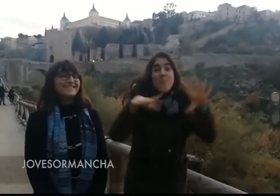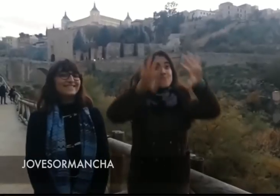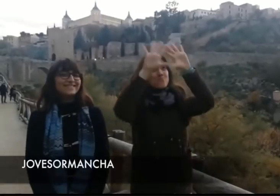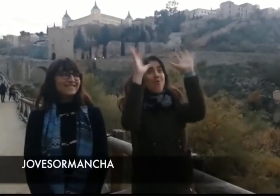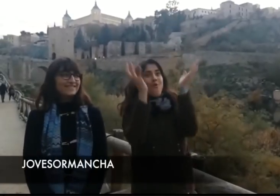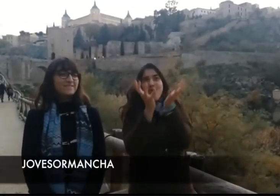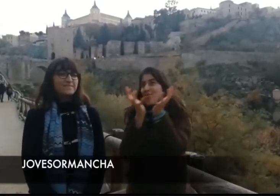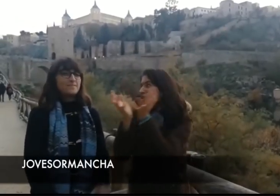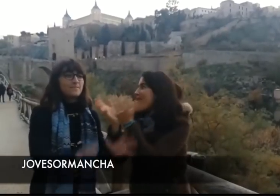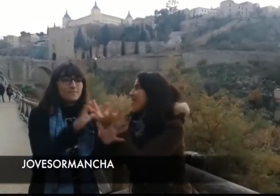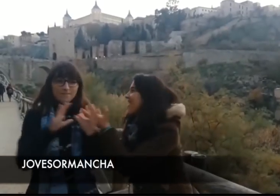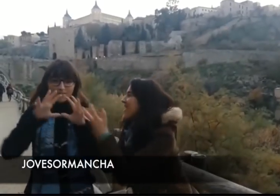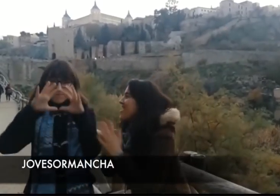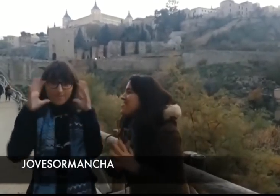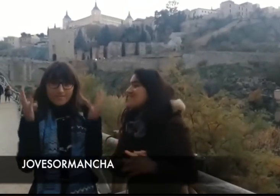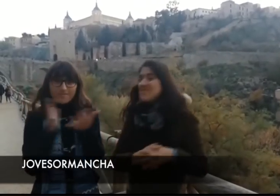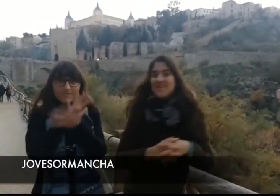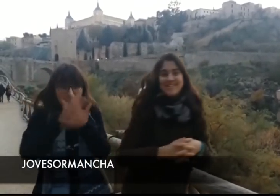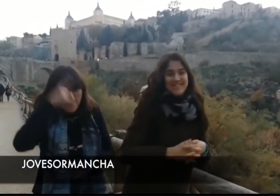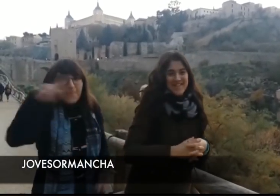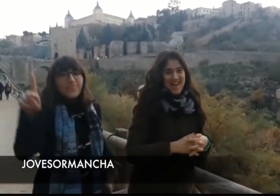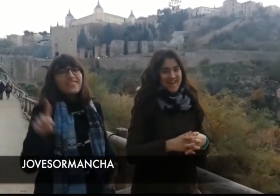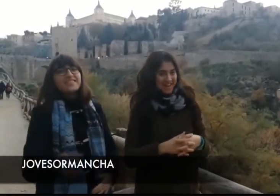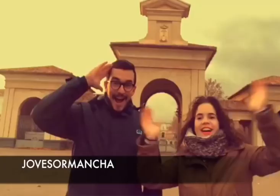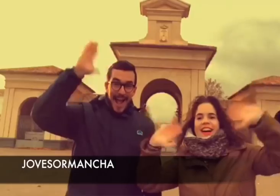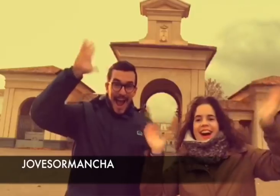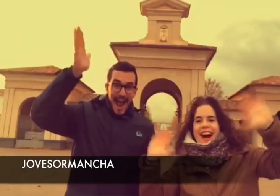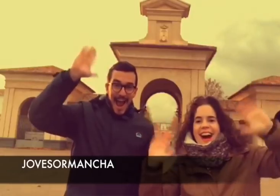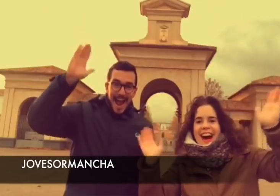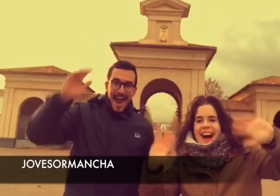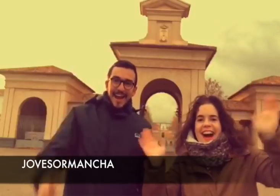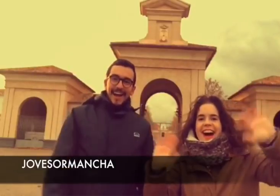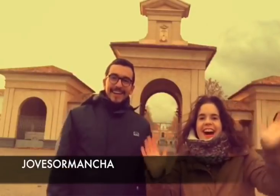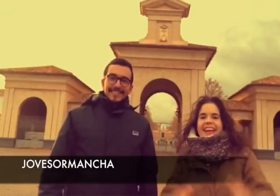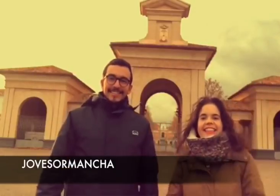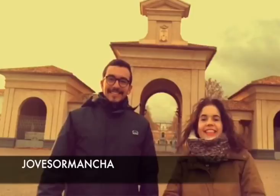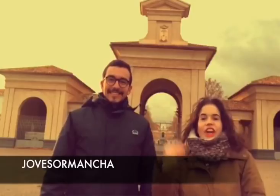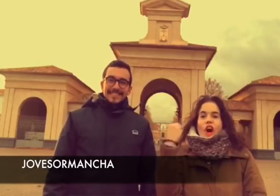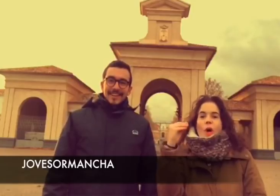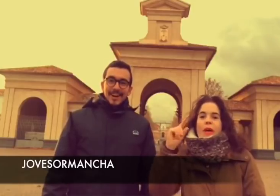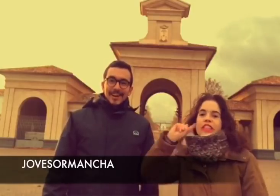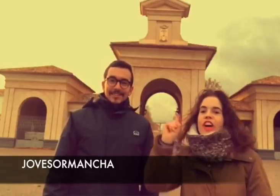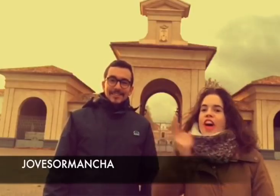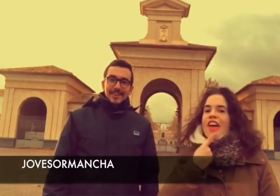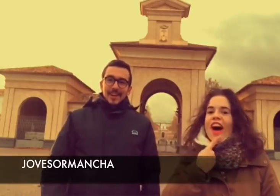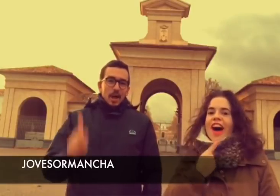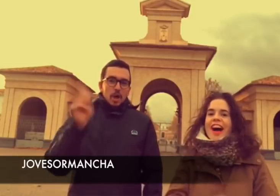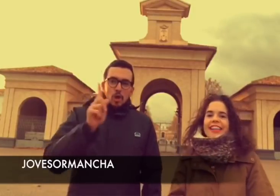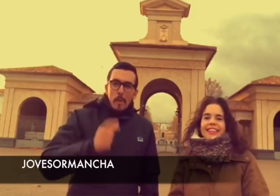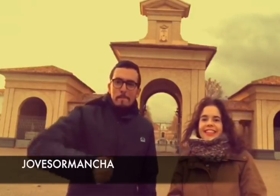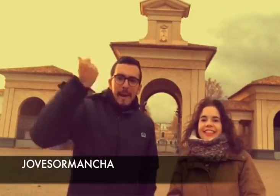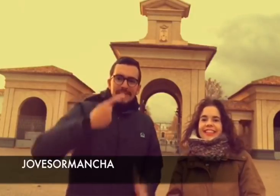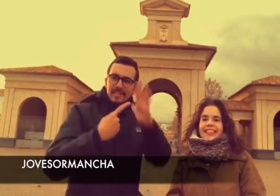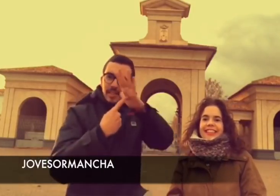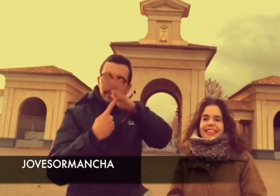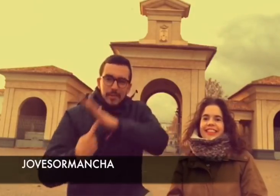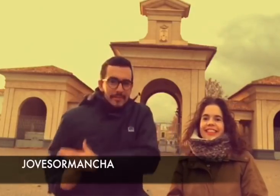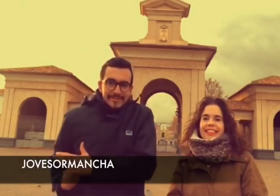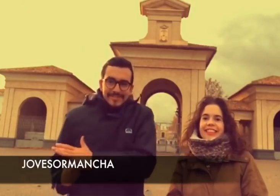Pedimos al mundo entero que sepa lengua de signos. ¡Hola! ¡No más discriminación a la juventud sorda!